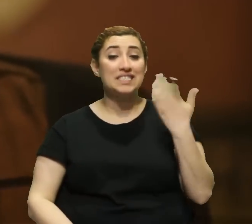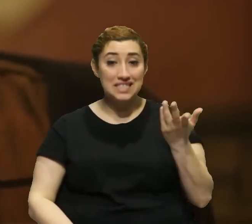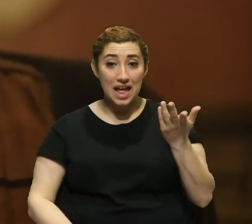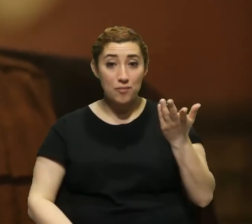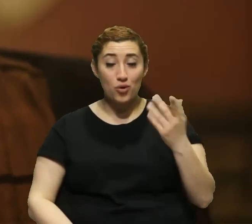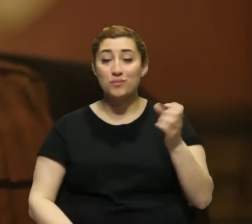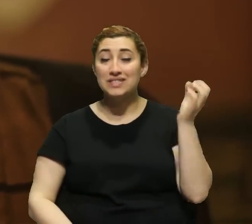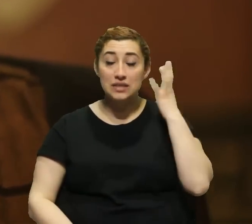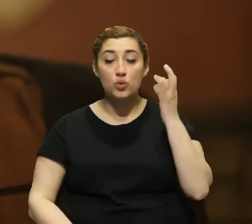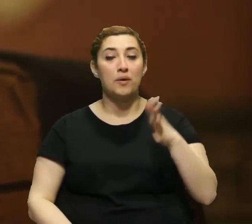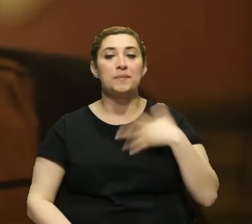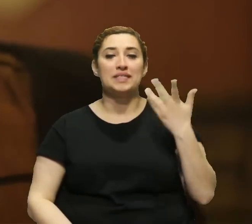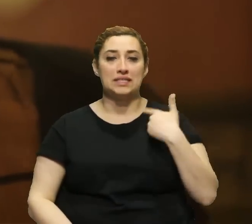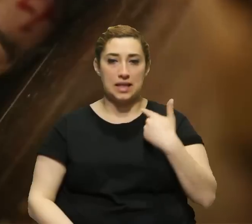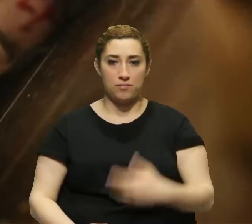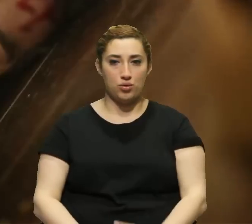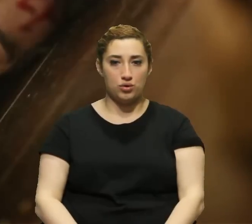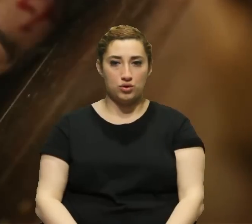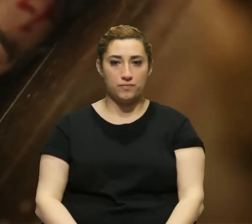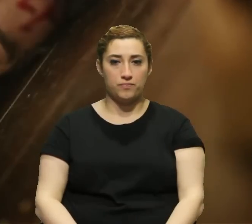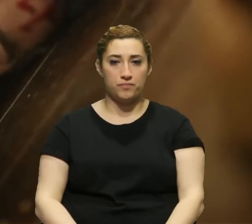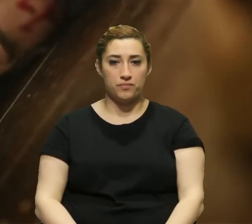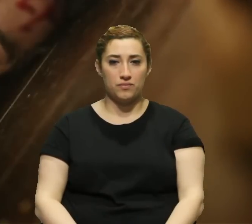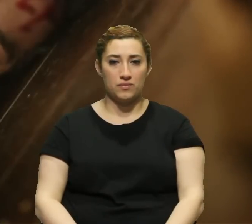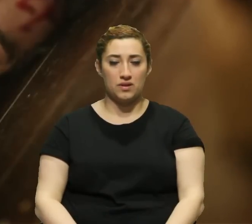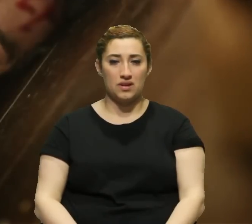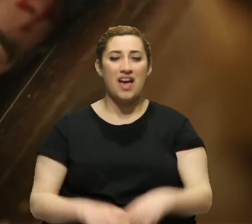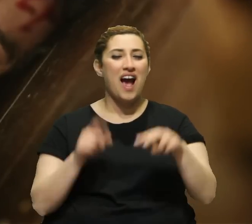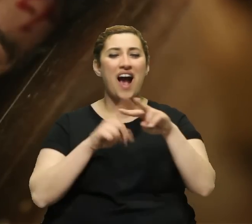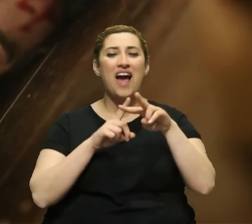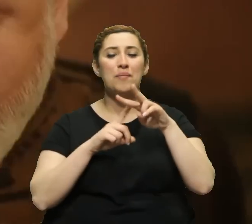...ne sesini işitmek isteriz! Varsın Karaman'a, dayıların yanında eğleşsin.